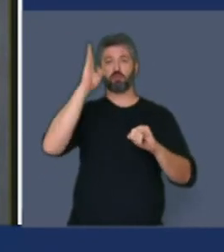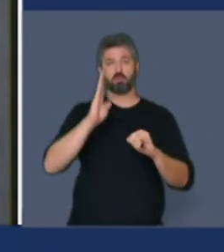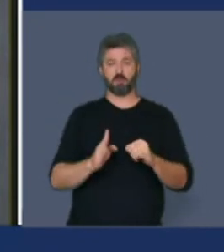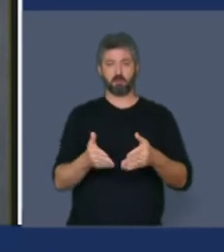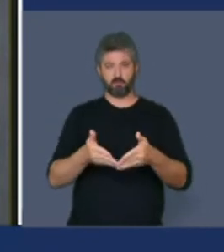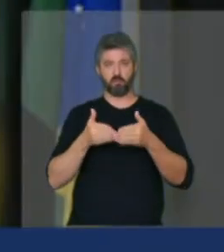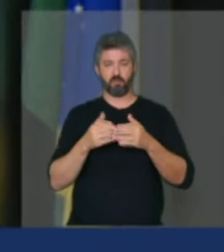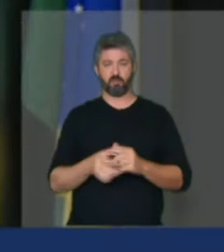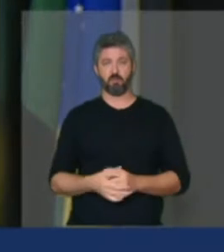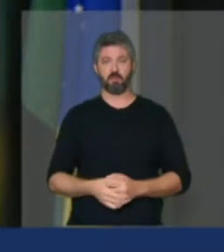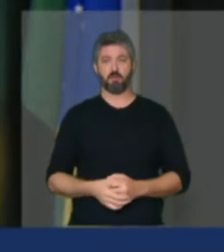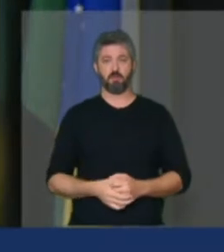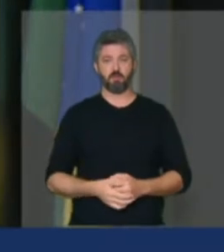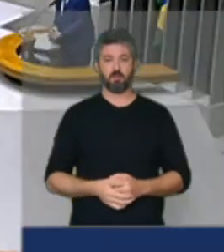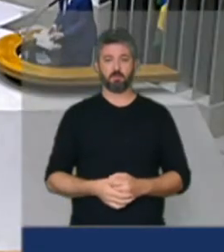DIVULGADO NOS MEIOS DE